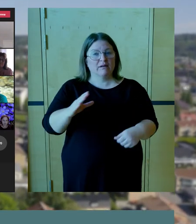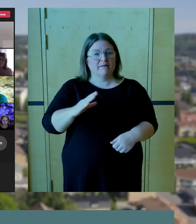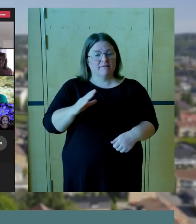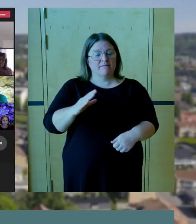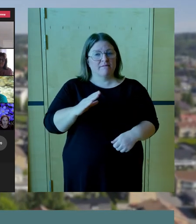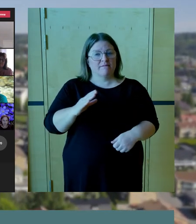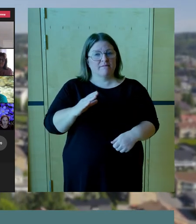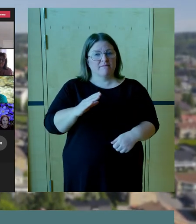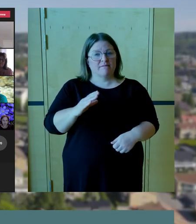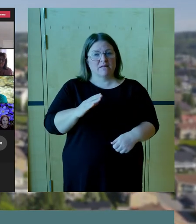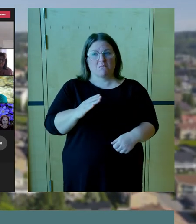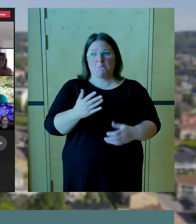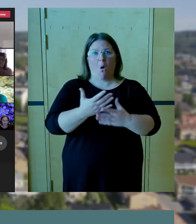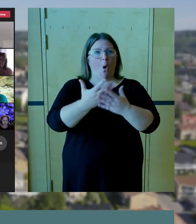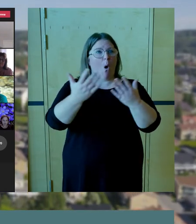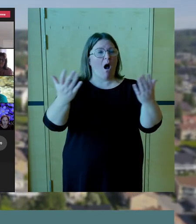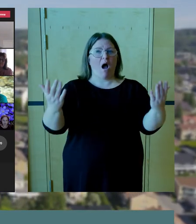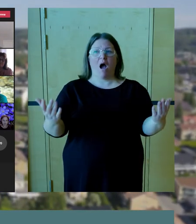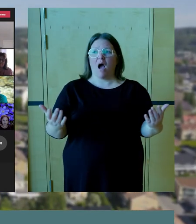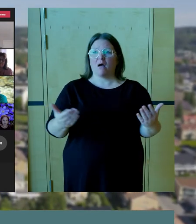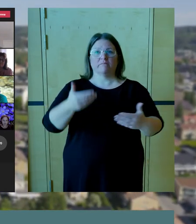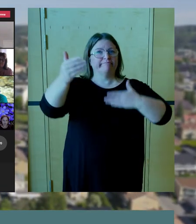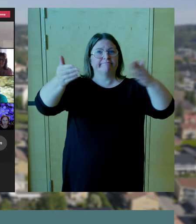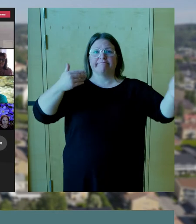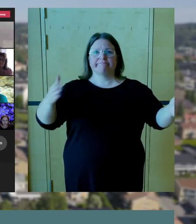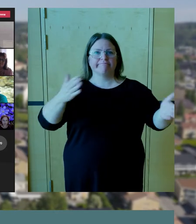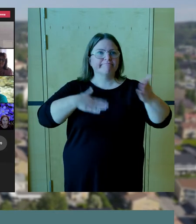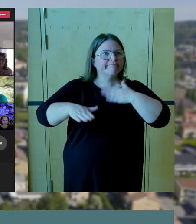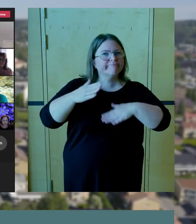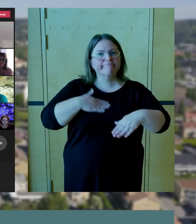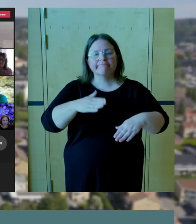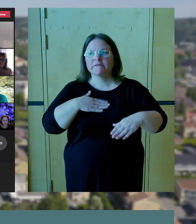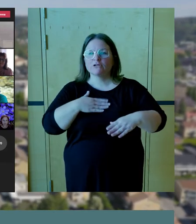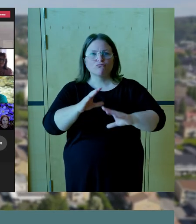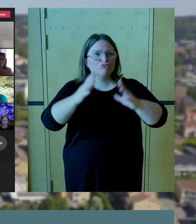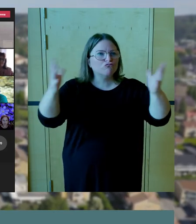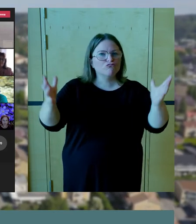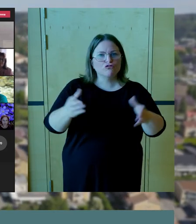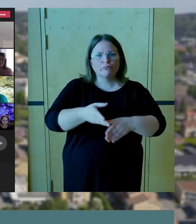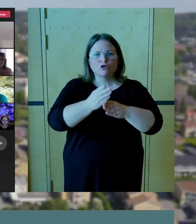Otroligt många intressant ännu som är med och bygger förverkliga hela kommunen Som kategorier som